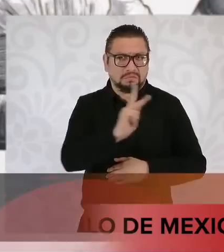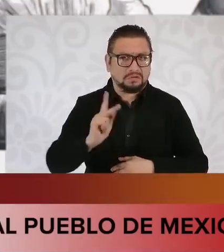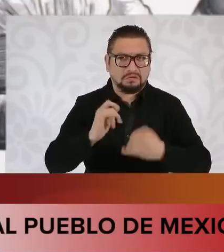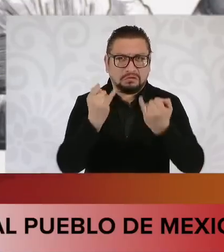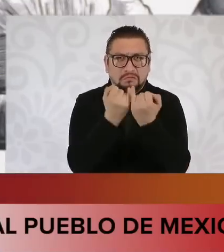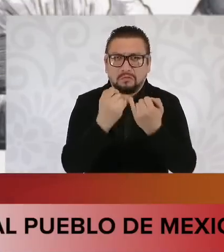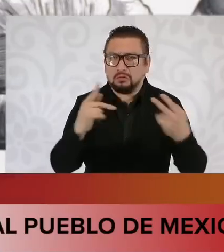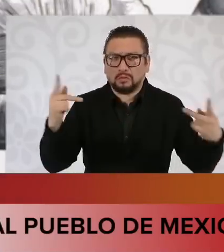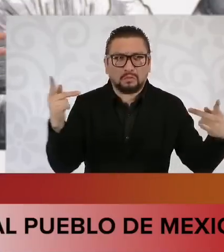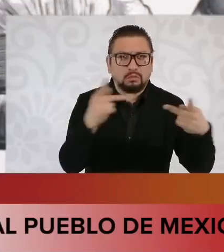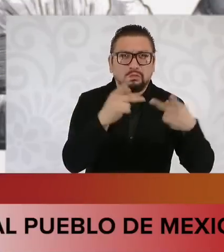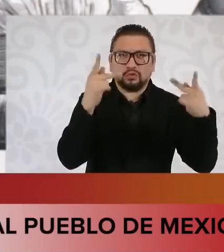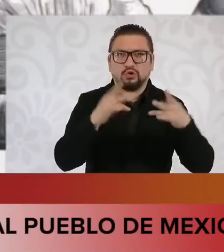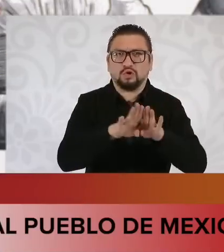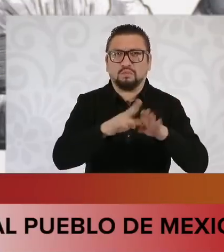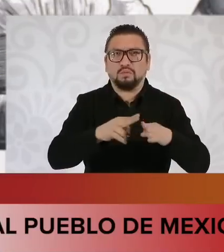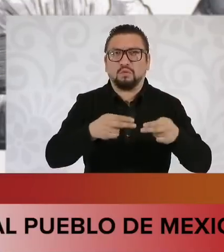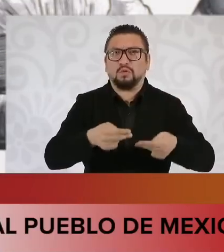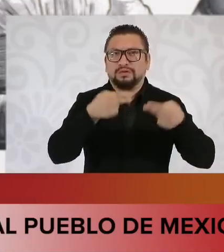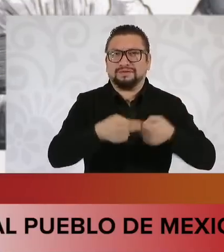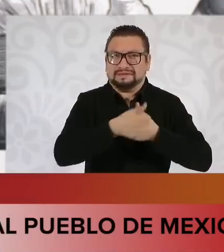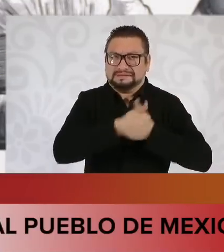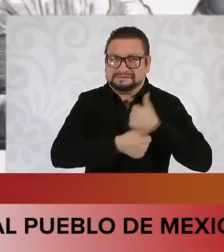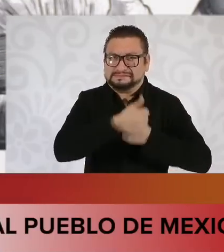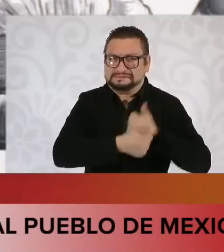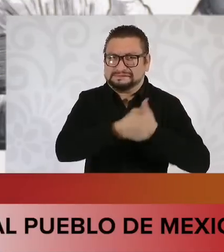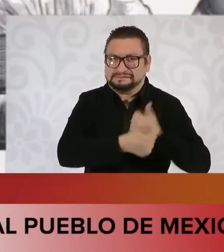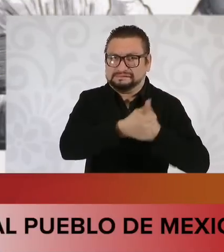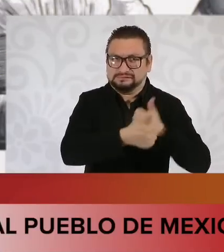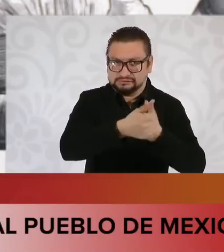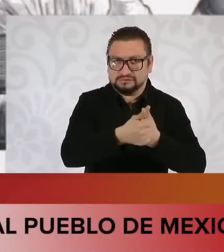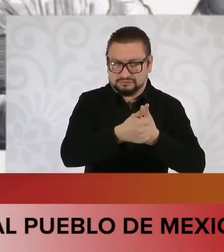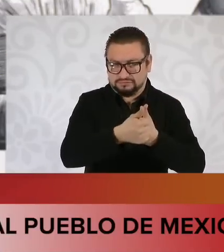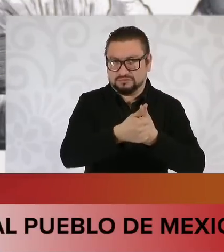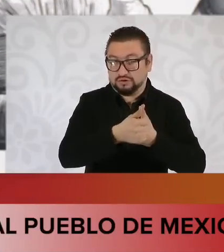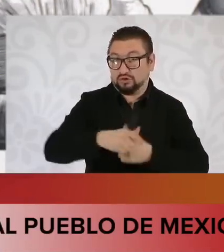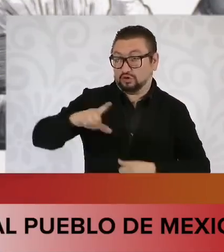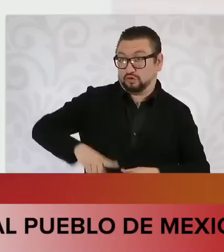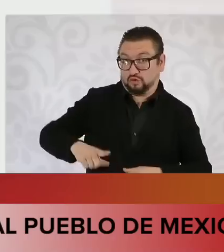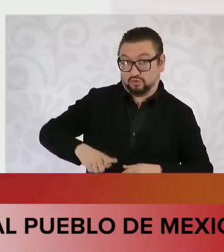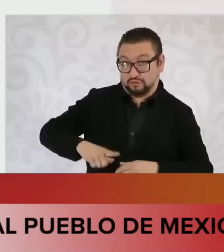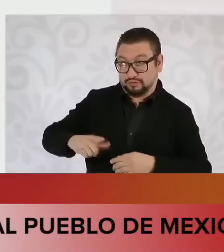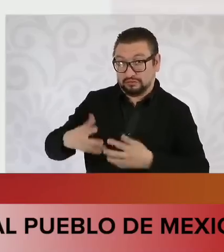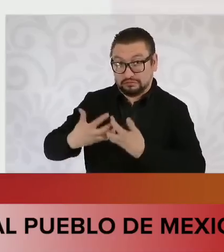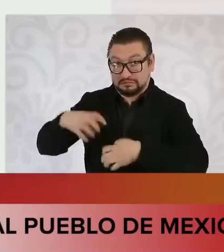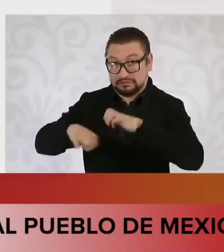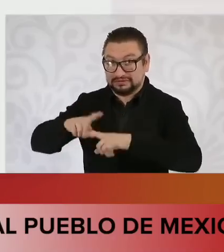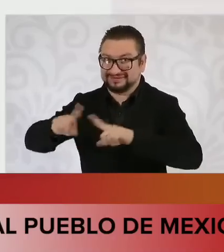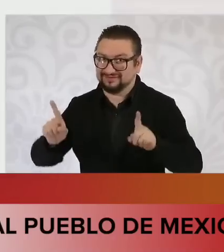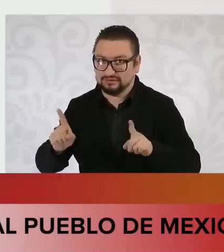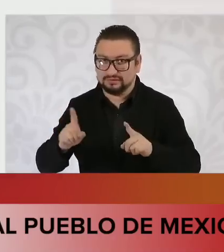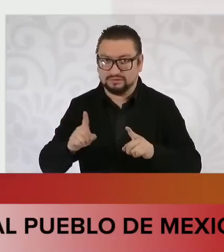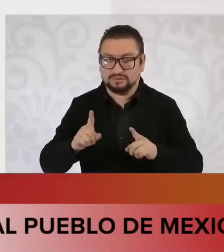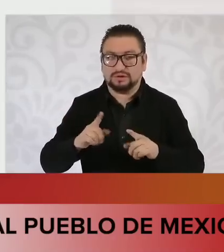en el mercado competir entre una empresa pública y una empresa privada al llamarles empresas públicas